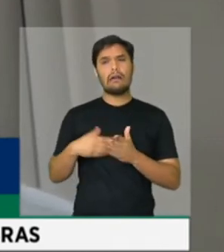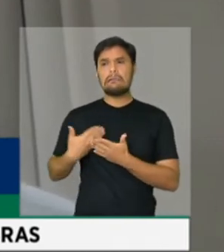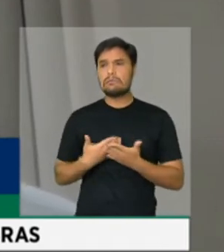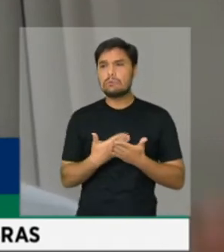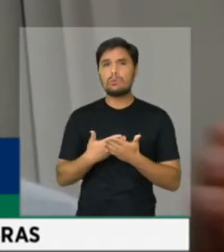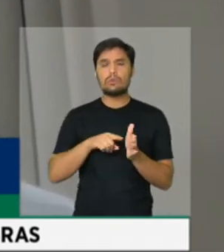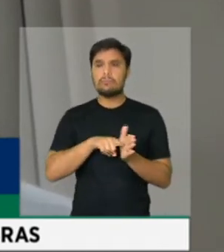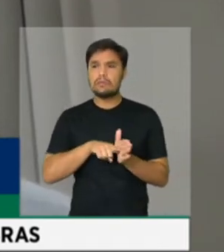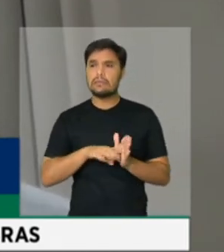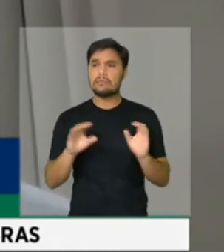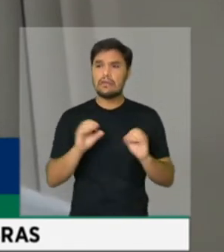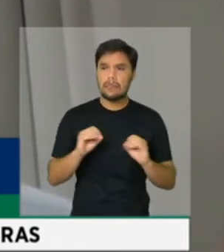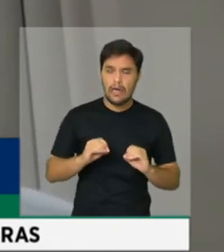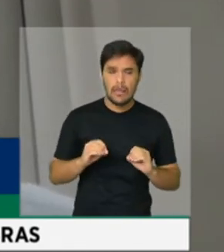AUTORIZAÇÃO PARA A PRIVATIZAÇÃO DA ELETROBRAS